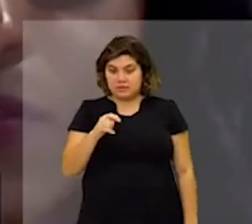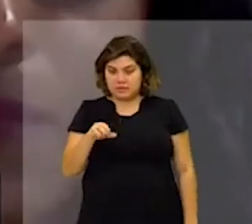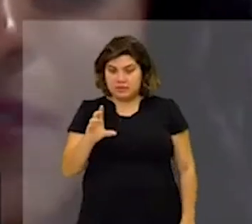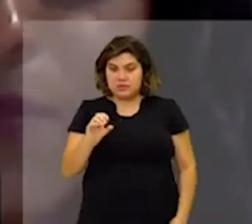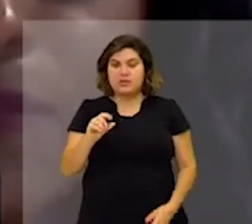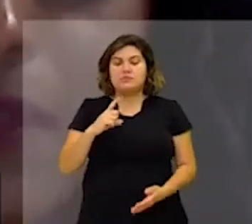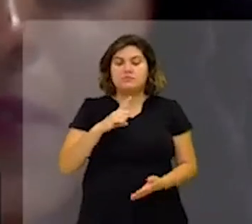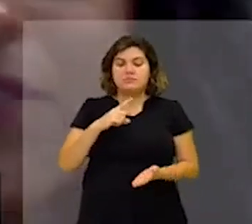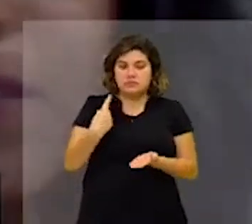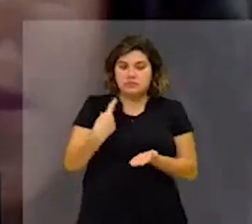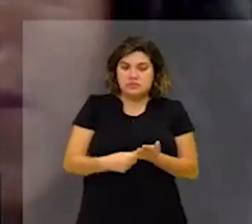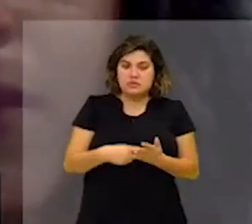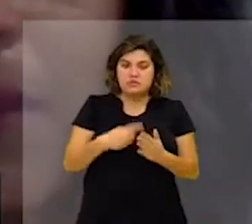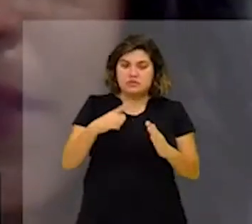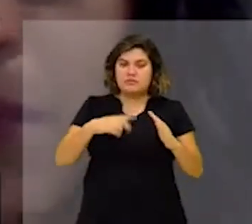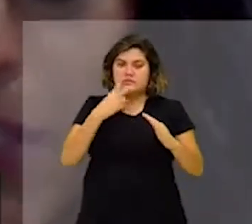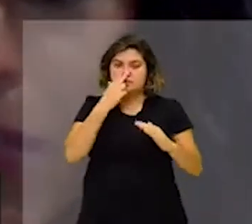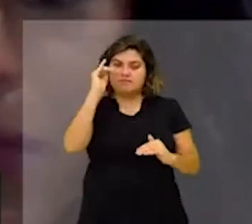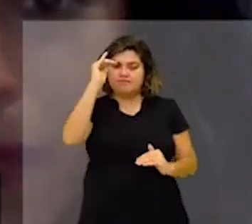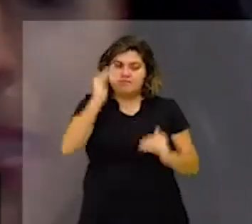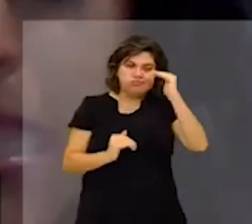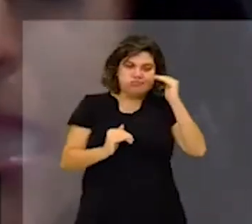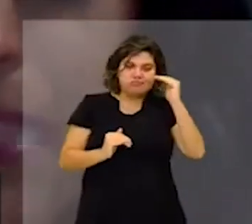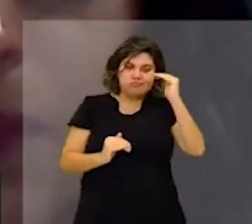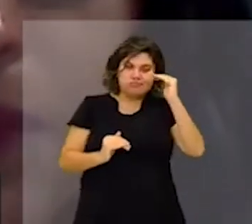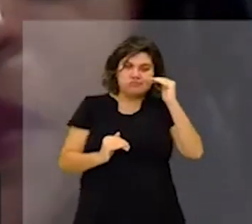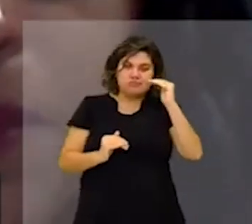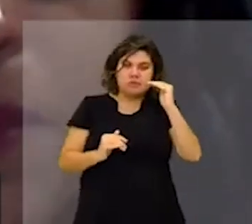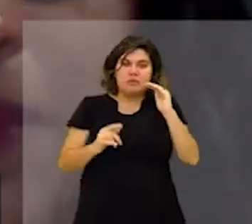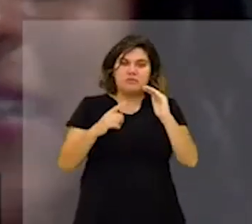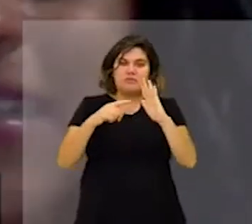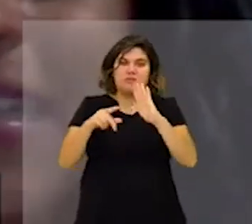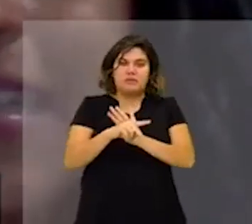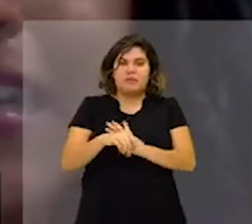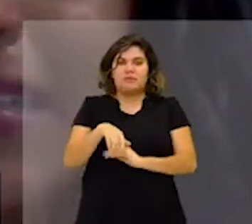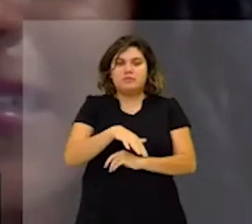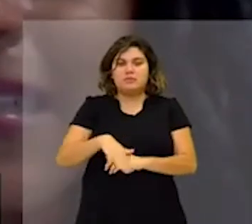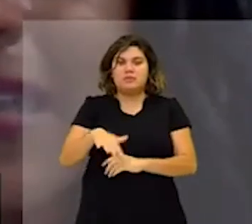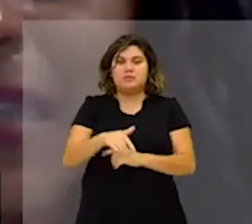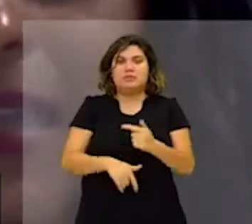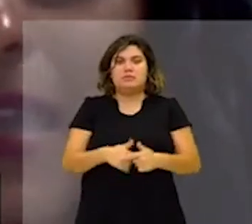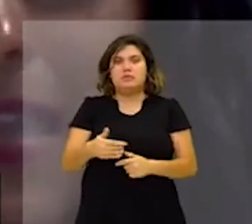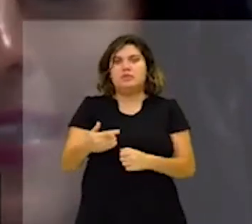disparidade com base nos mantos dos Montes do Capital político Então porque a liderança sair